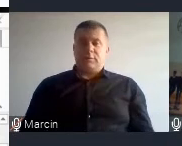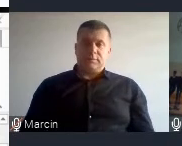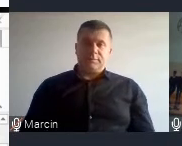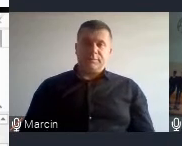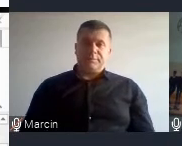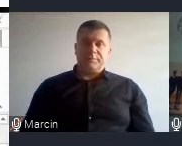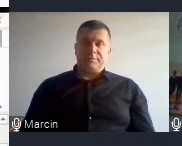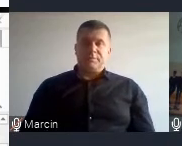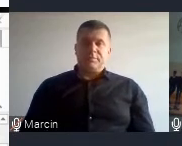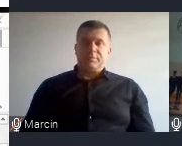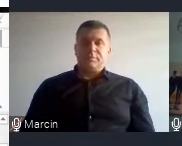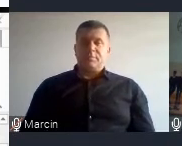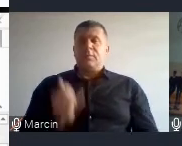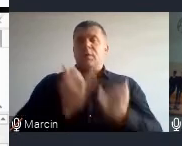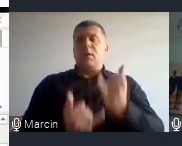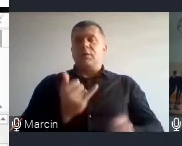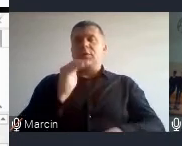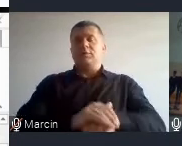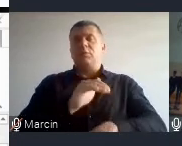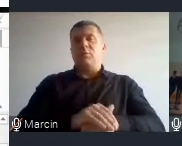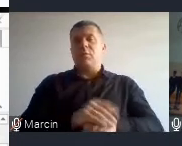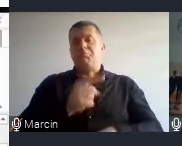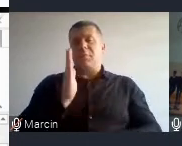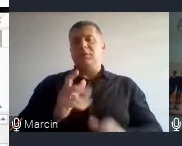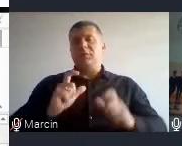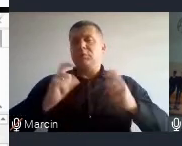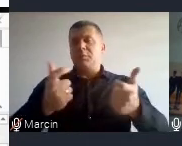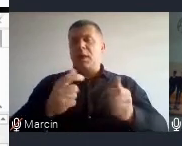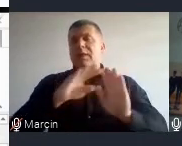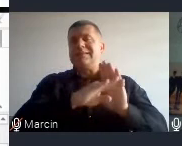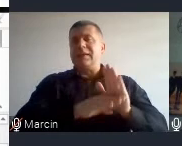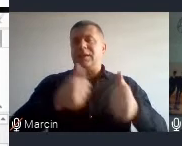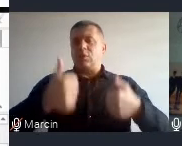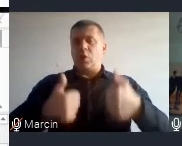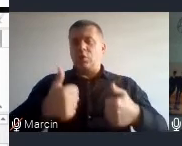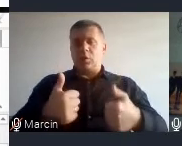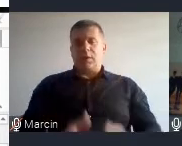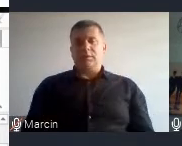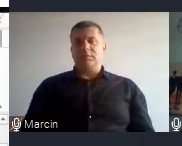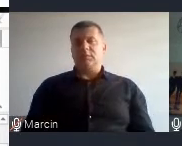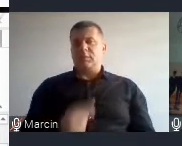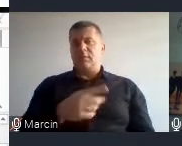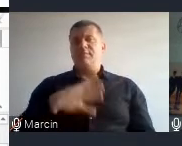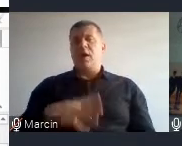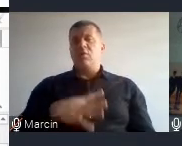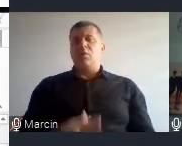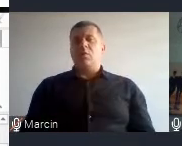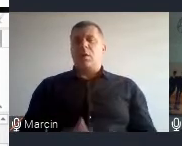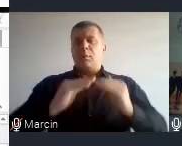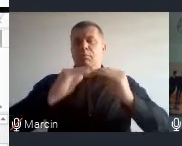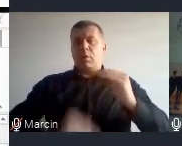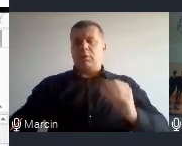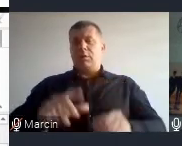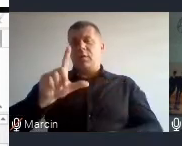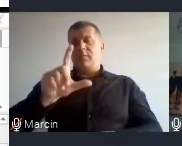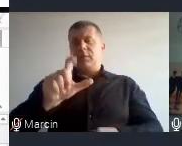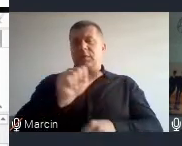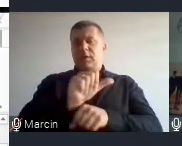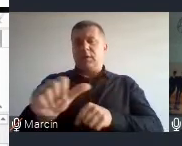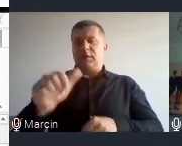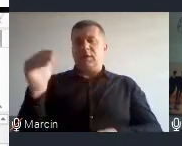Jeśli zamówienie będzie w przypadku zasady konkurencyjności warte poniżej 211 000 euro,